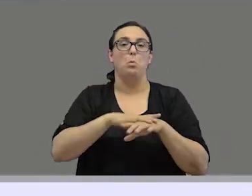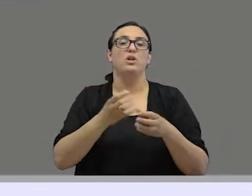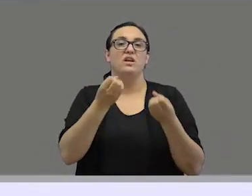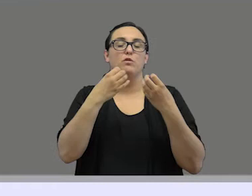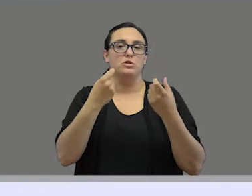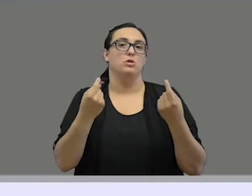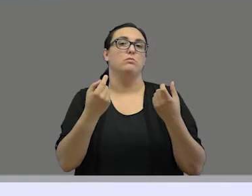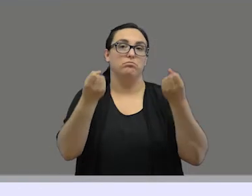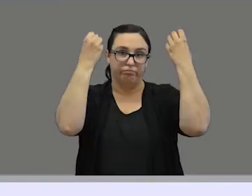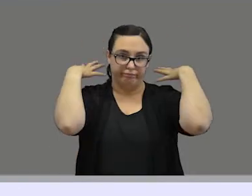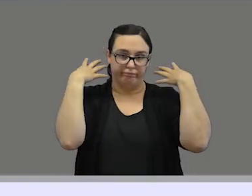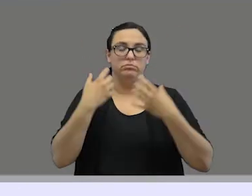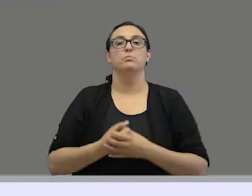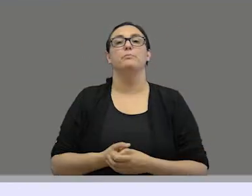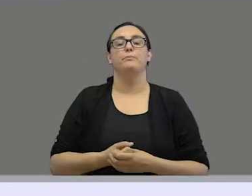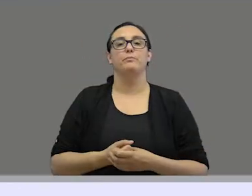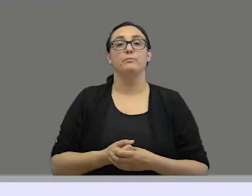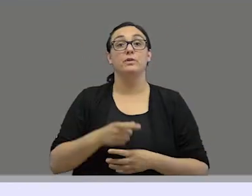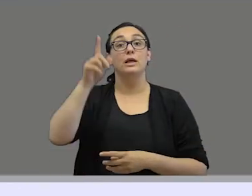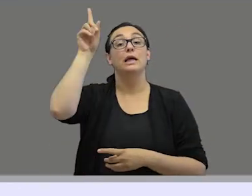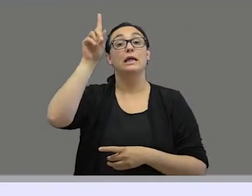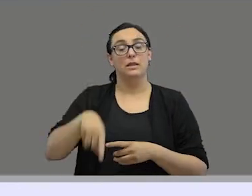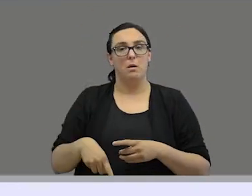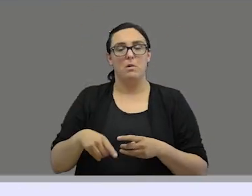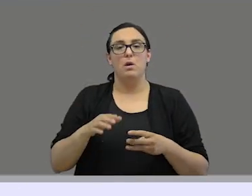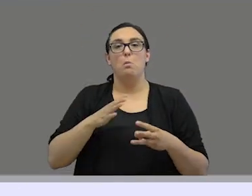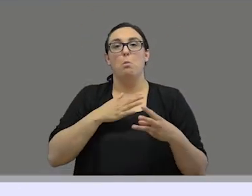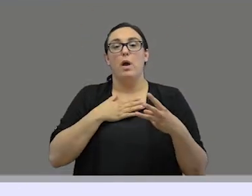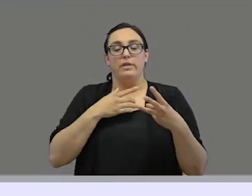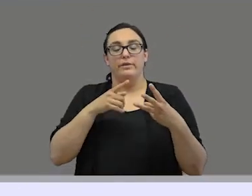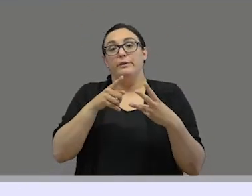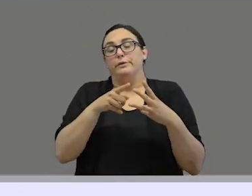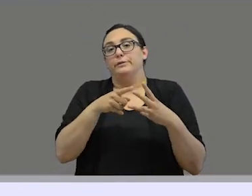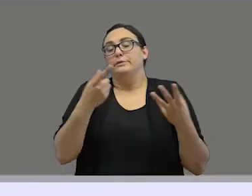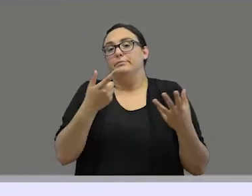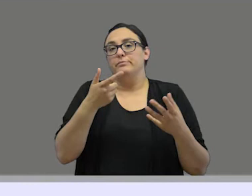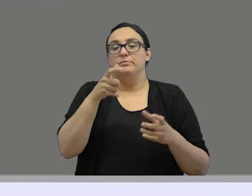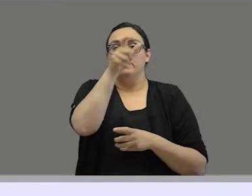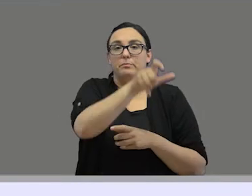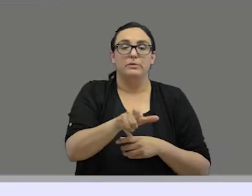Vielleicht liegt es auch an einem Mangel an Bildung oder die schlechte Bildung gehörloser Menschen,